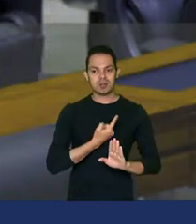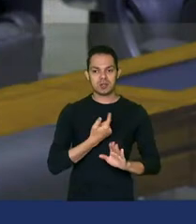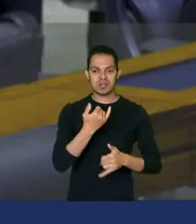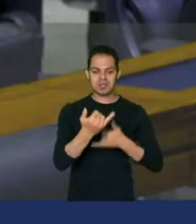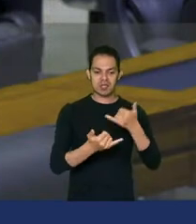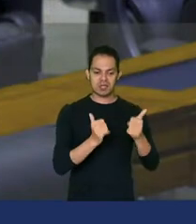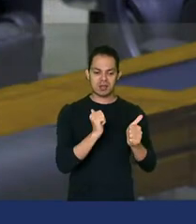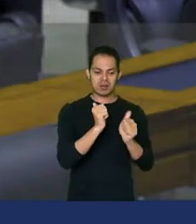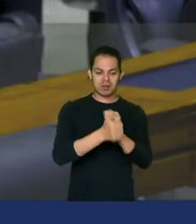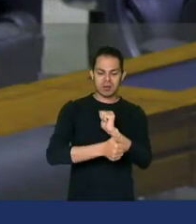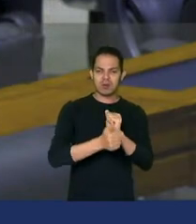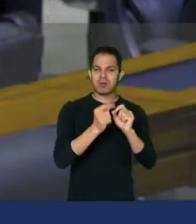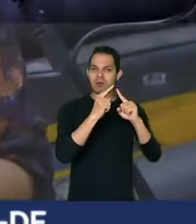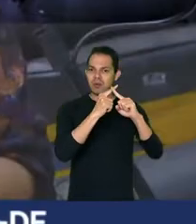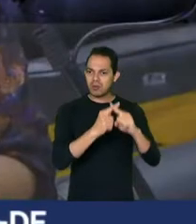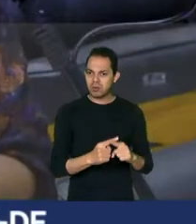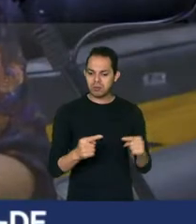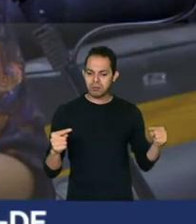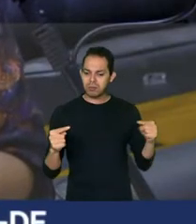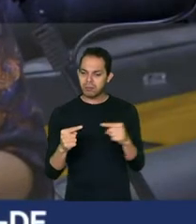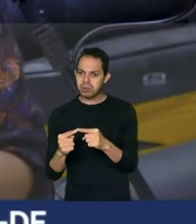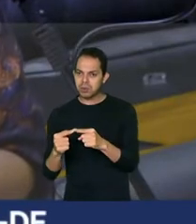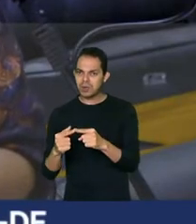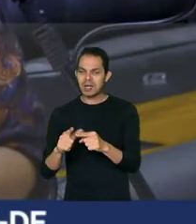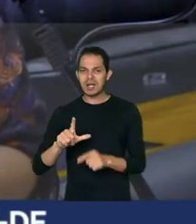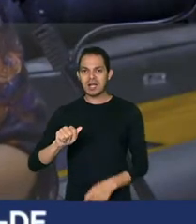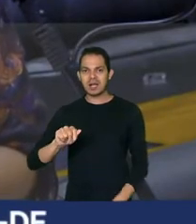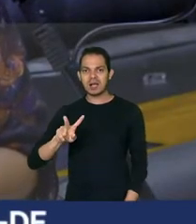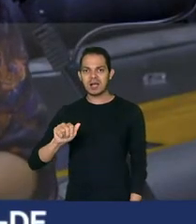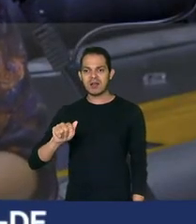BRASILEIRO. JÁ ESTAMOS APROVANDO JOGOS QUE TEM TODA UMA RELAÇÃO COM LAVAGEM DE DINHEIRO, SEM ESTRUTURA